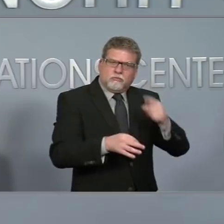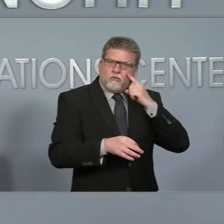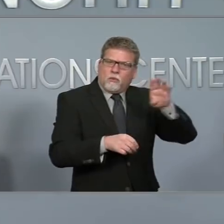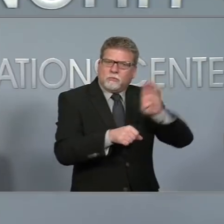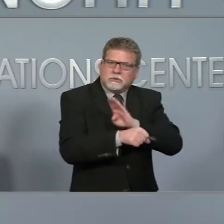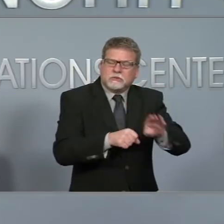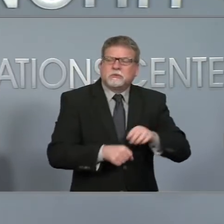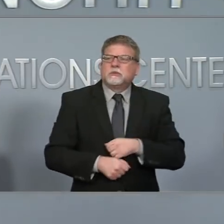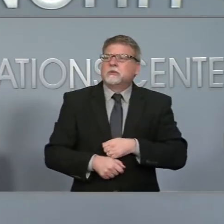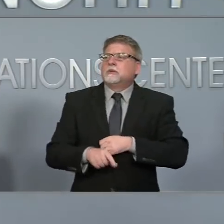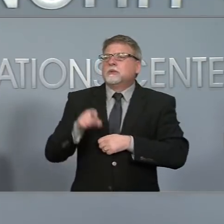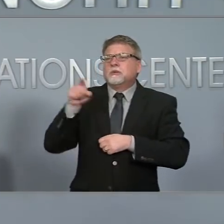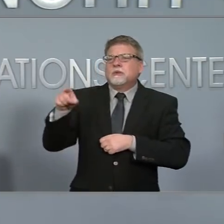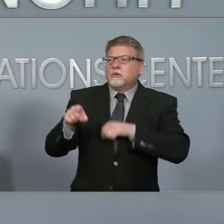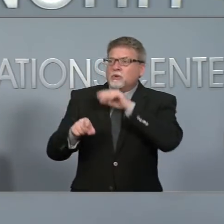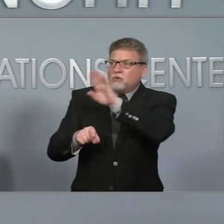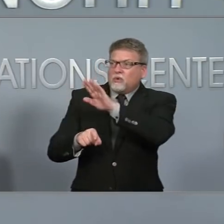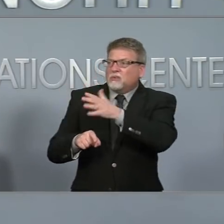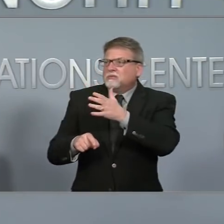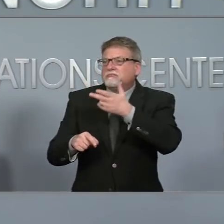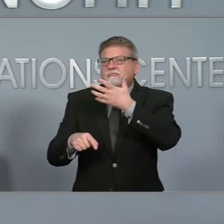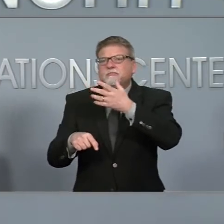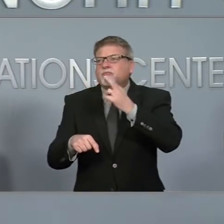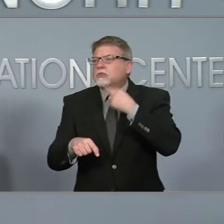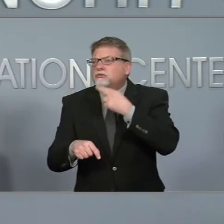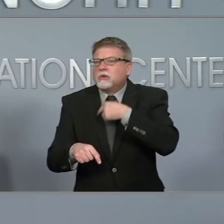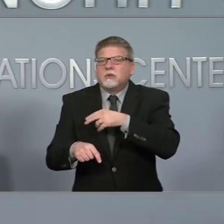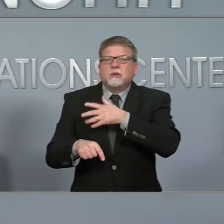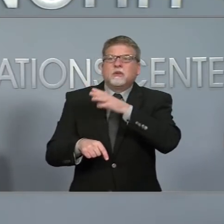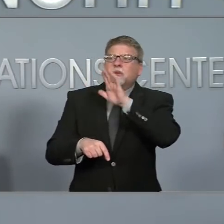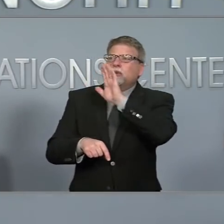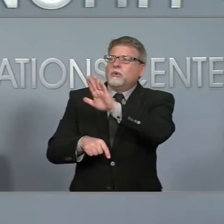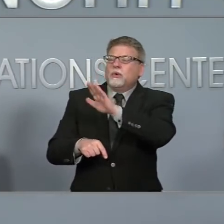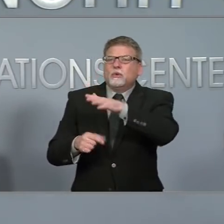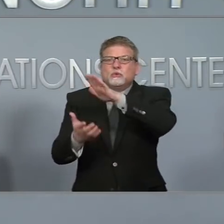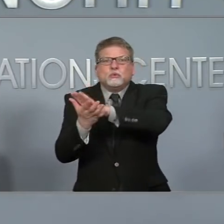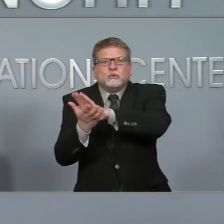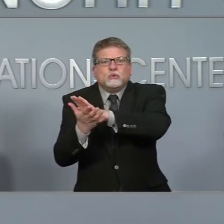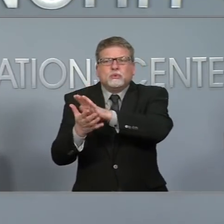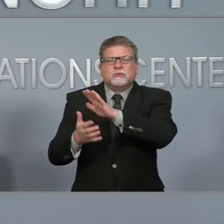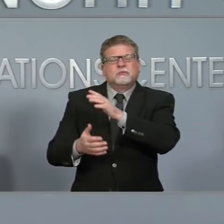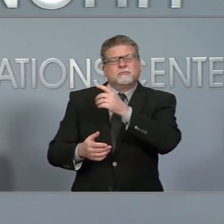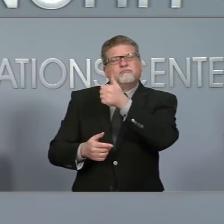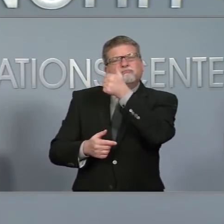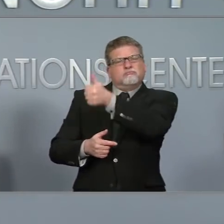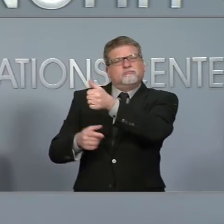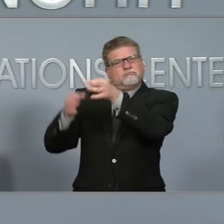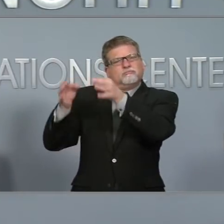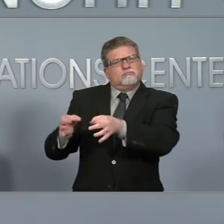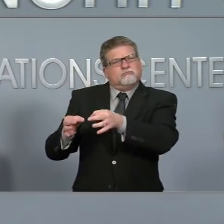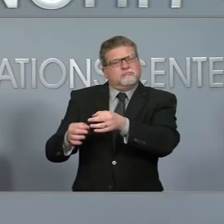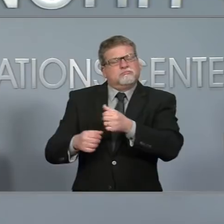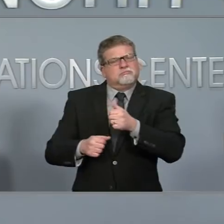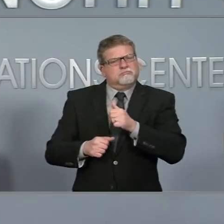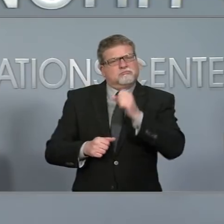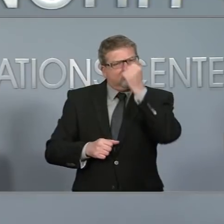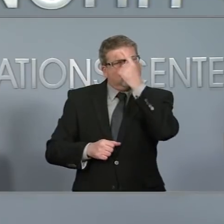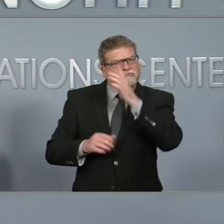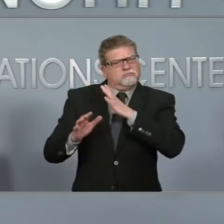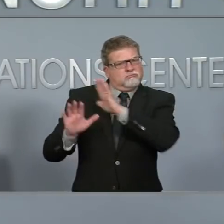y los negocios deben continuar tomando las mejores decisiones para ellos y sus empleados